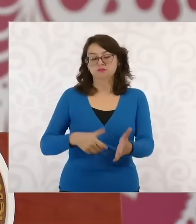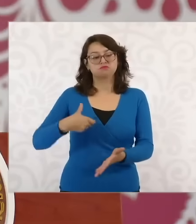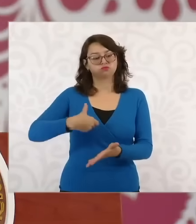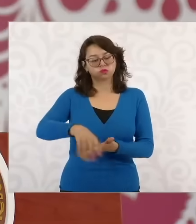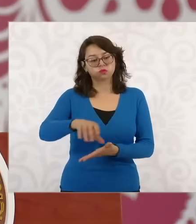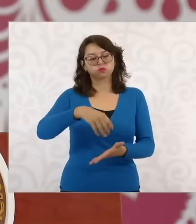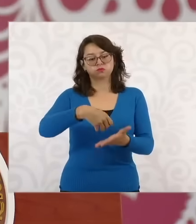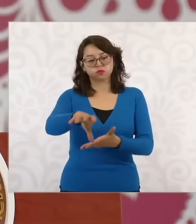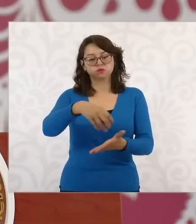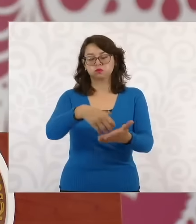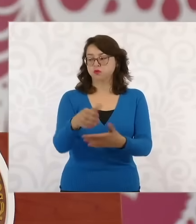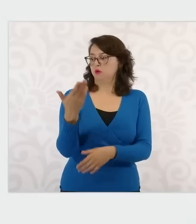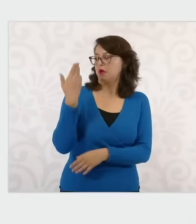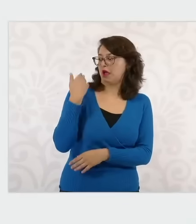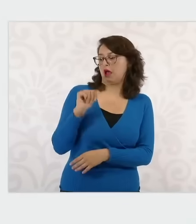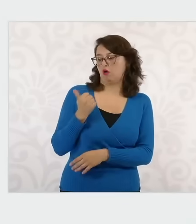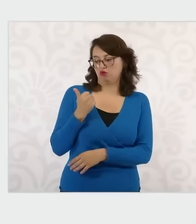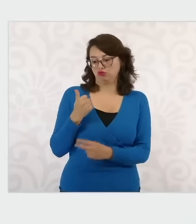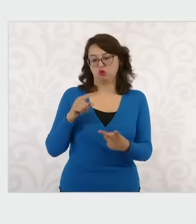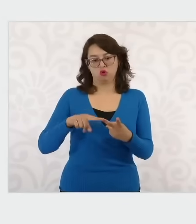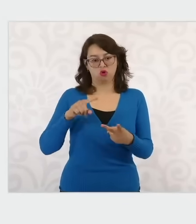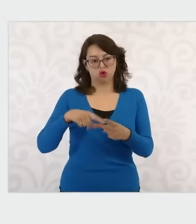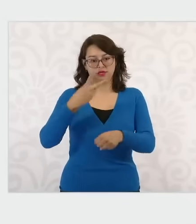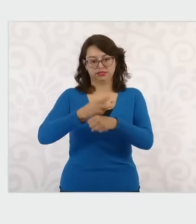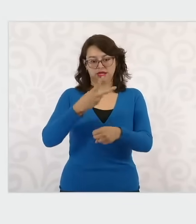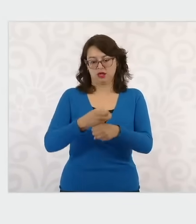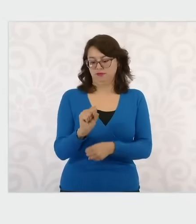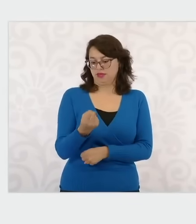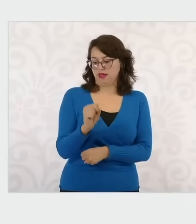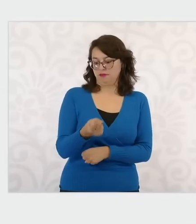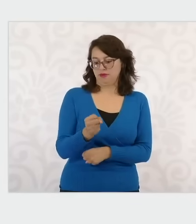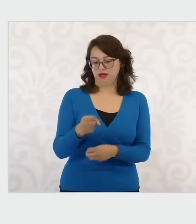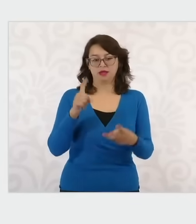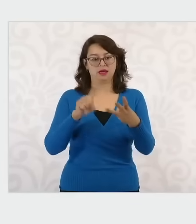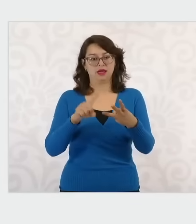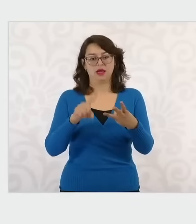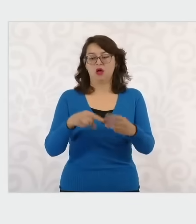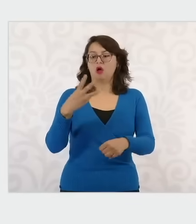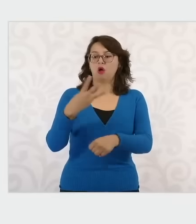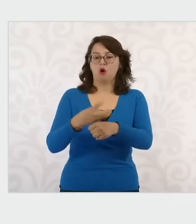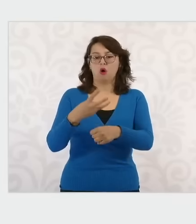entrega y ahora viene la segunda entrega. Después del primer nivel se va al segundo